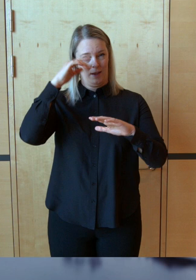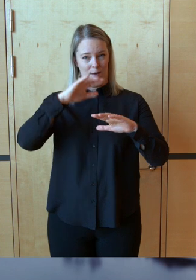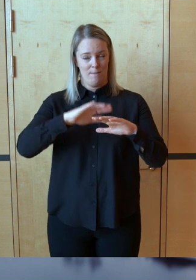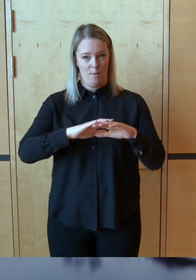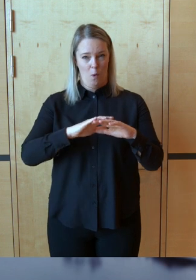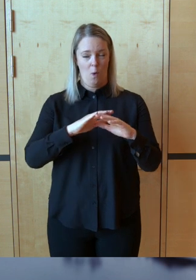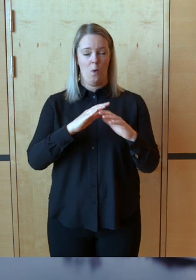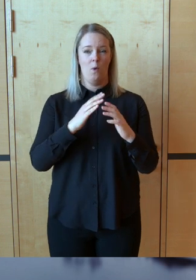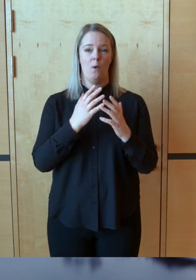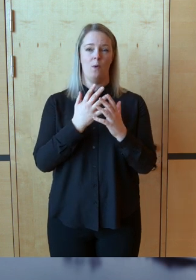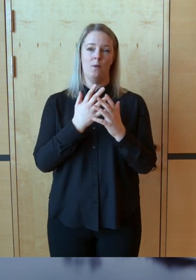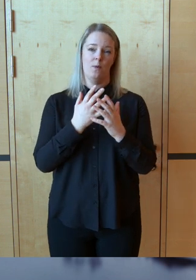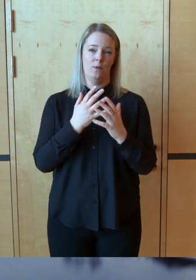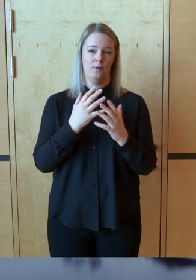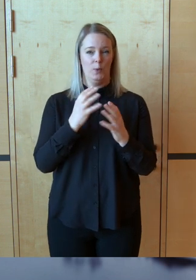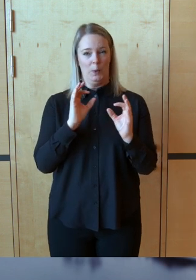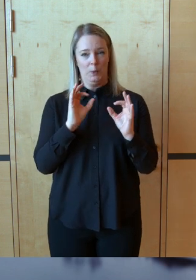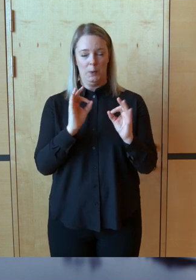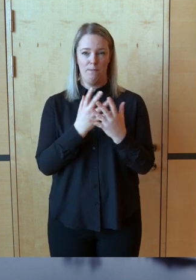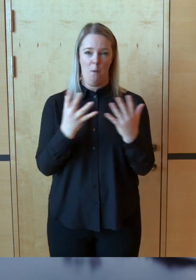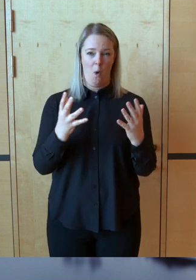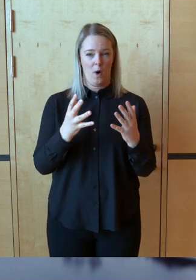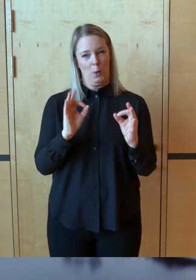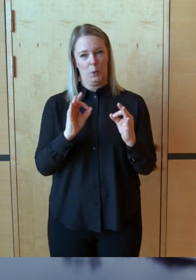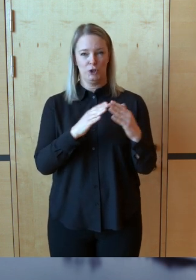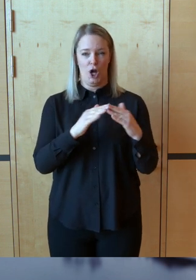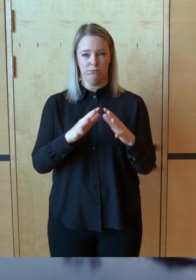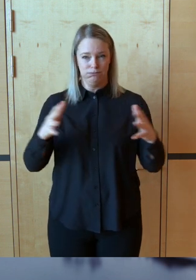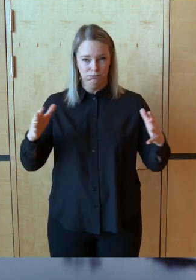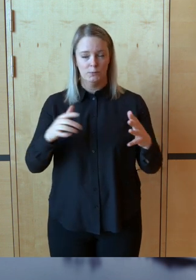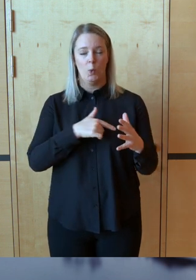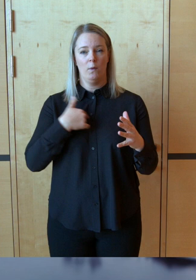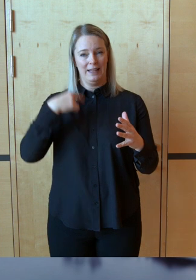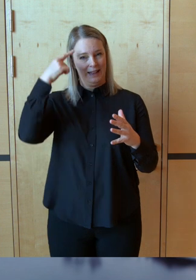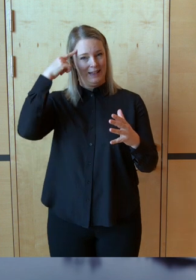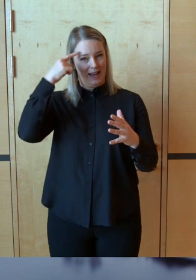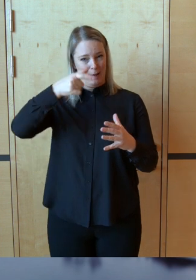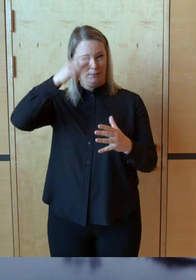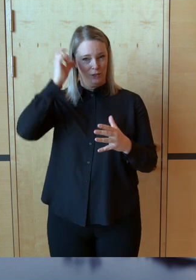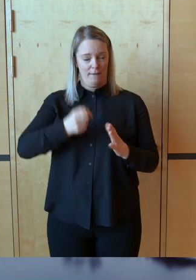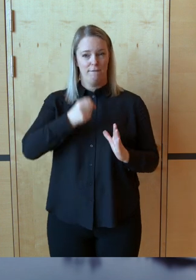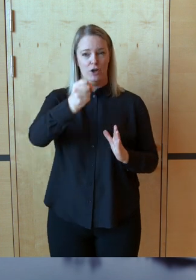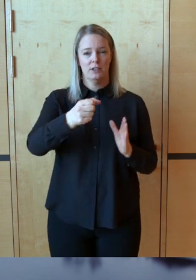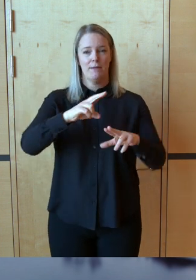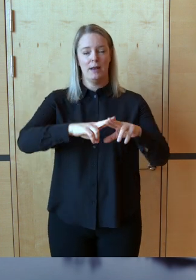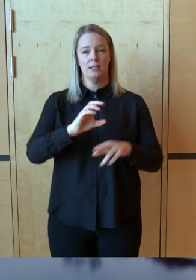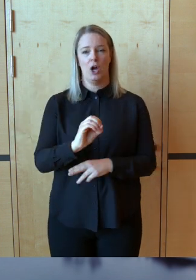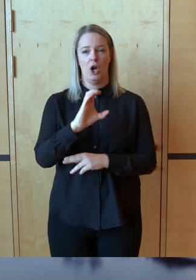Till Östra Navet skulle det innebära att vi kommer i närheten av Tre sju tvåan som framtida E4